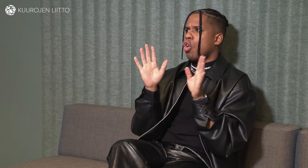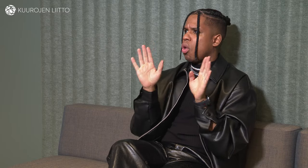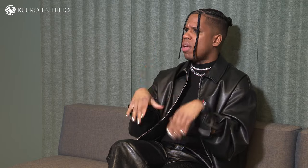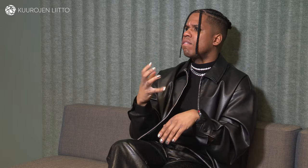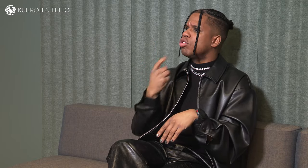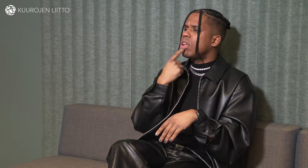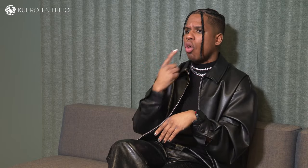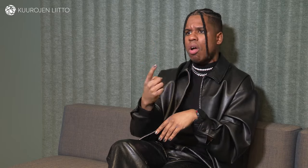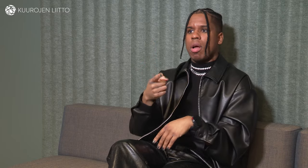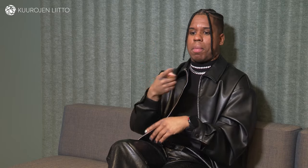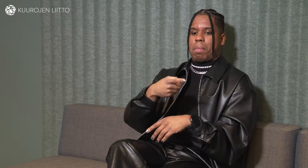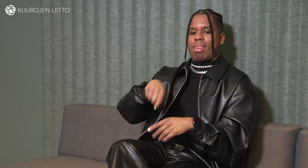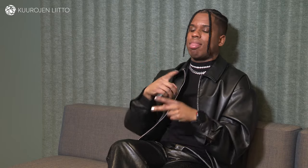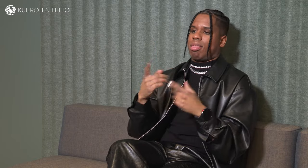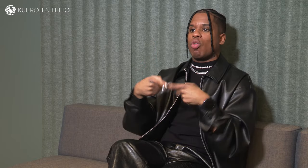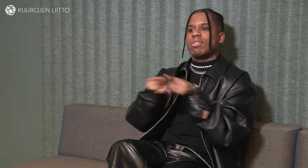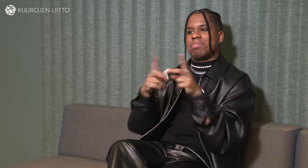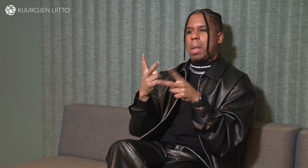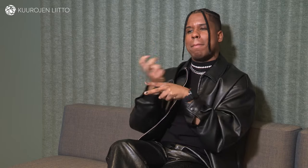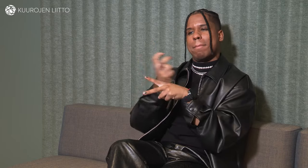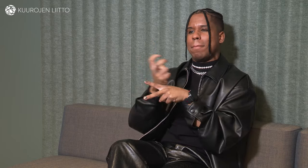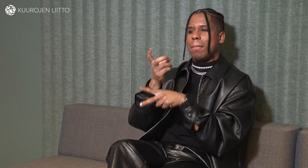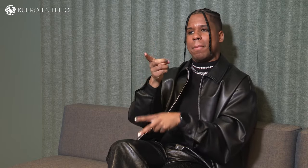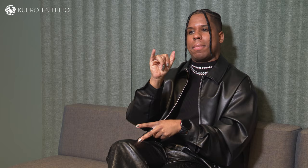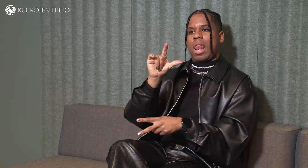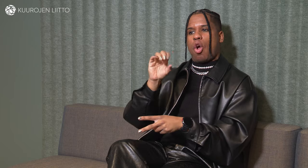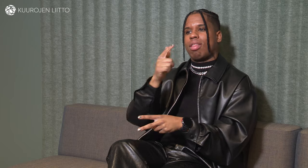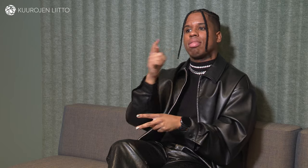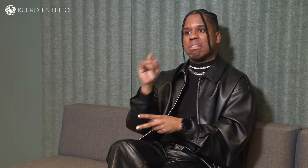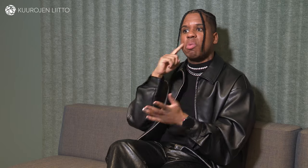Kyse oli tavallaan eräänlaisesta pilottikokeilusta, -